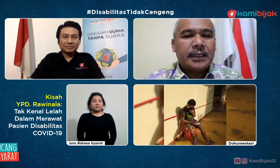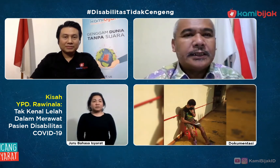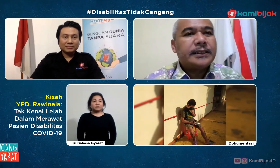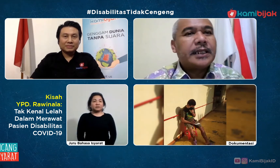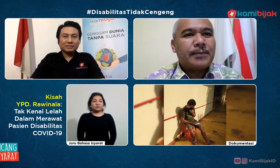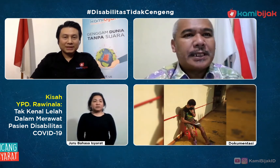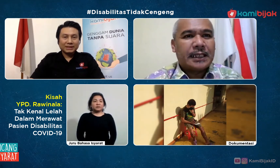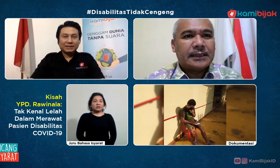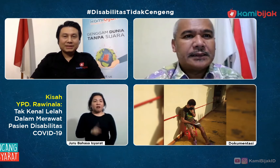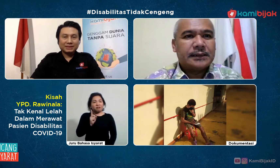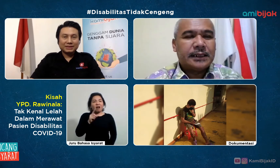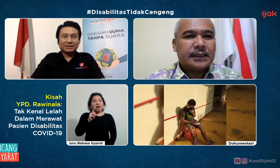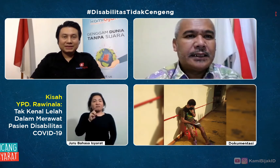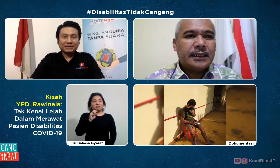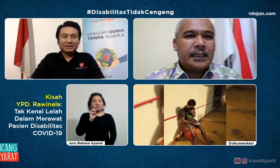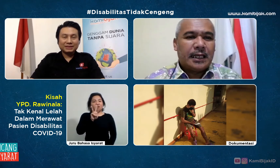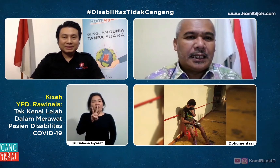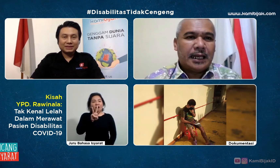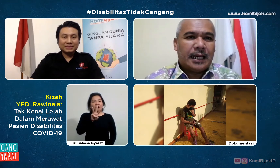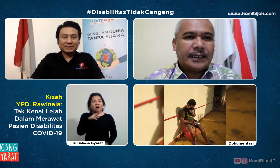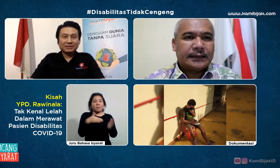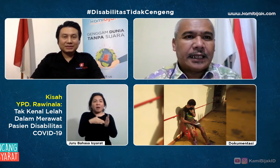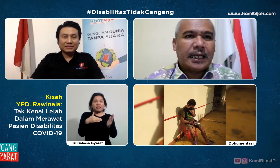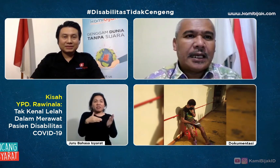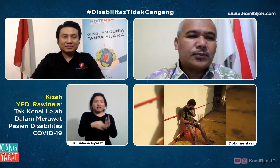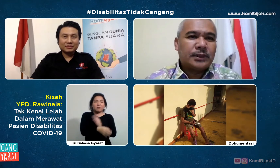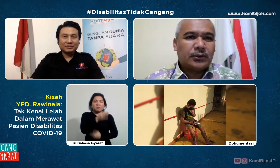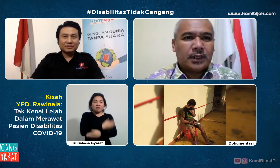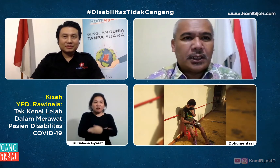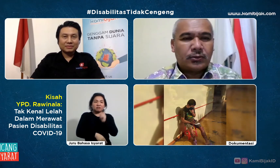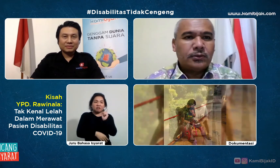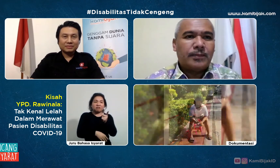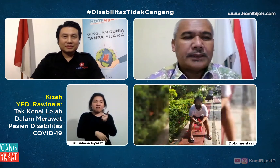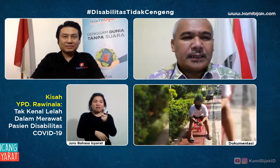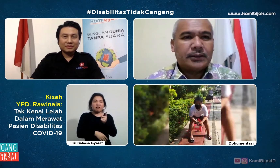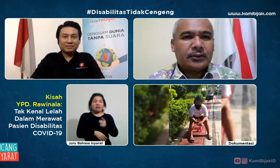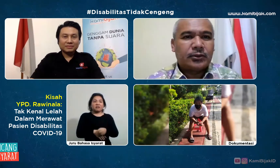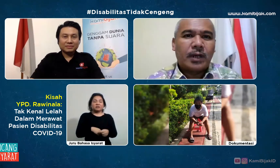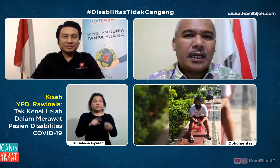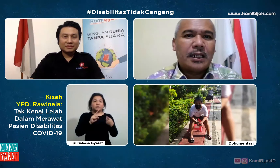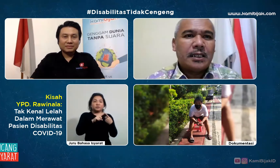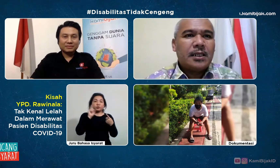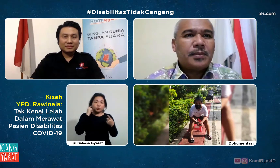dari tiga hambatan jadi ada Netral kemudian tunarungu hambatan intelektual